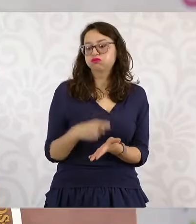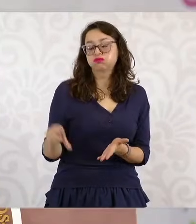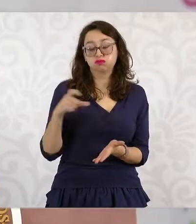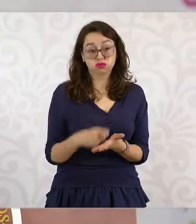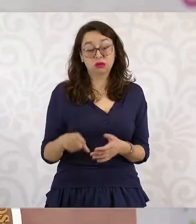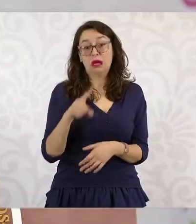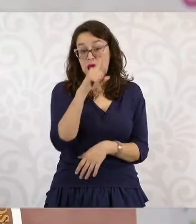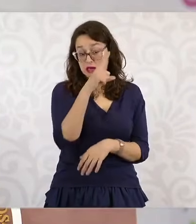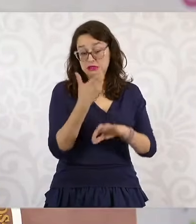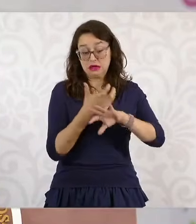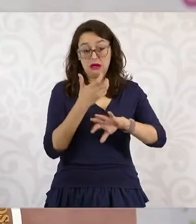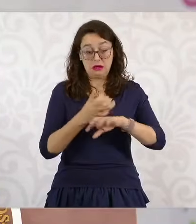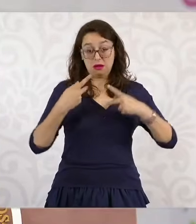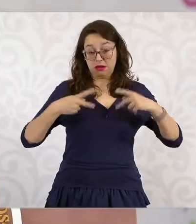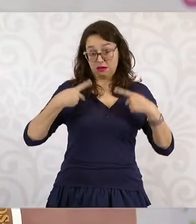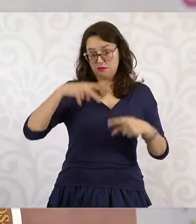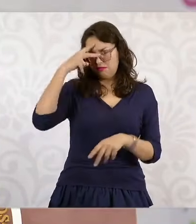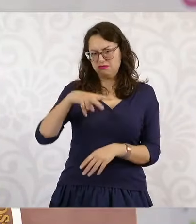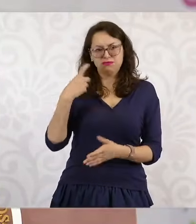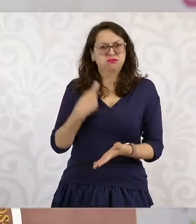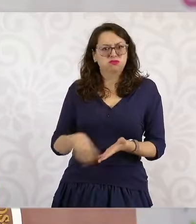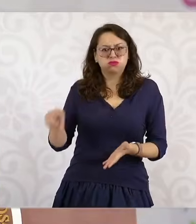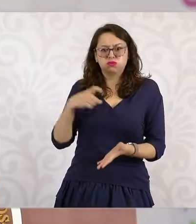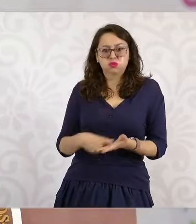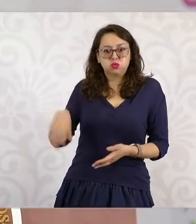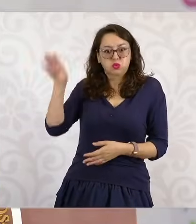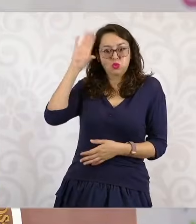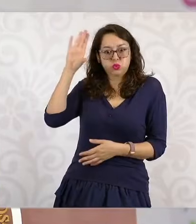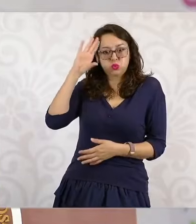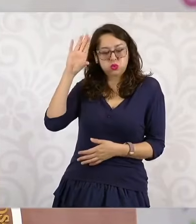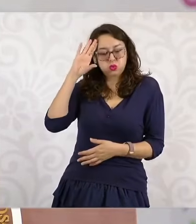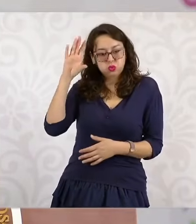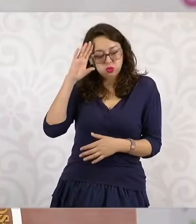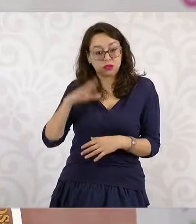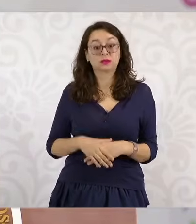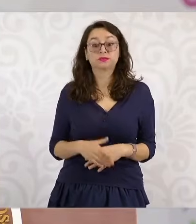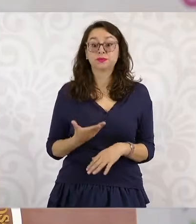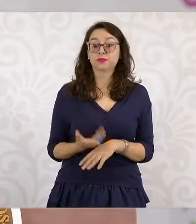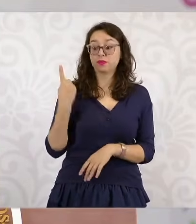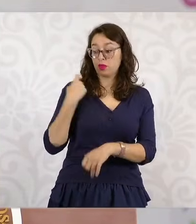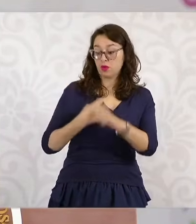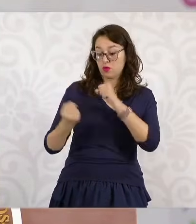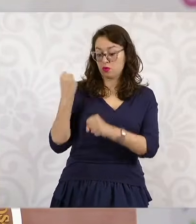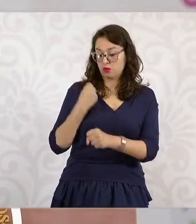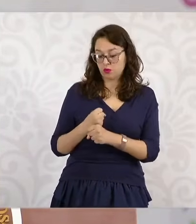una pequeña historia. El año pasado ah empezaron unas políticas ah que fueron que creo que a todos